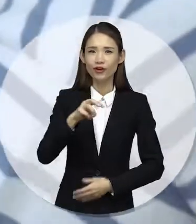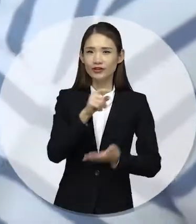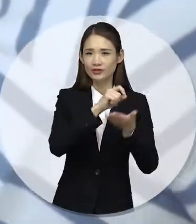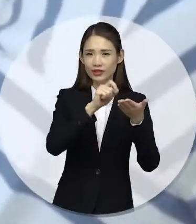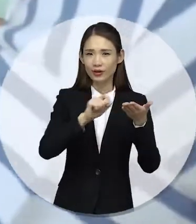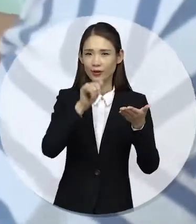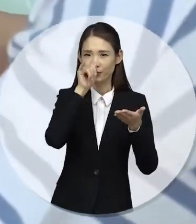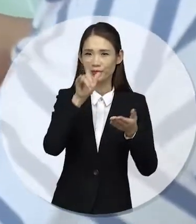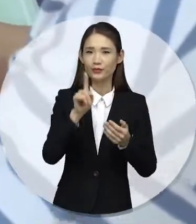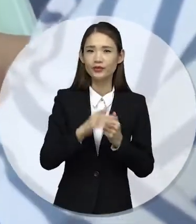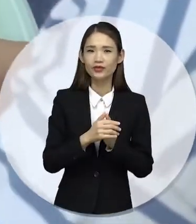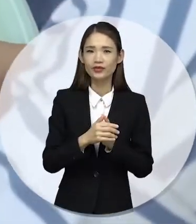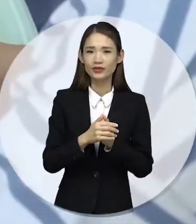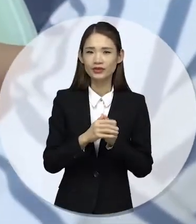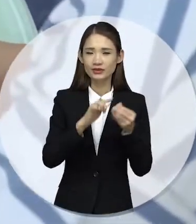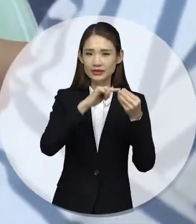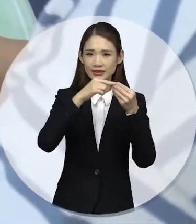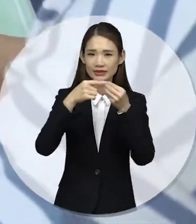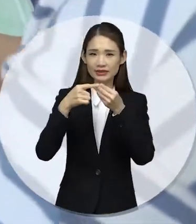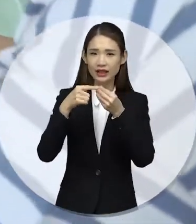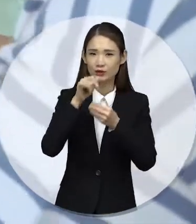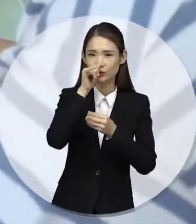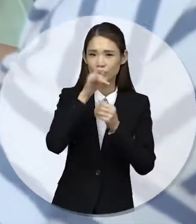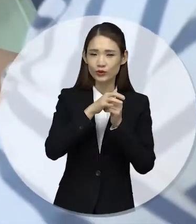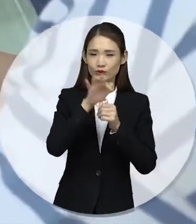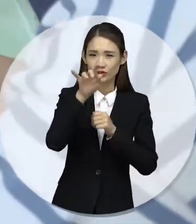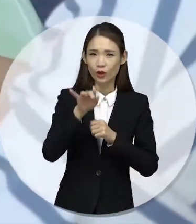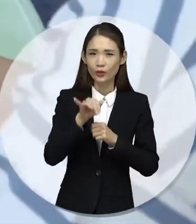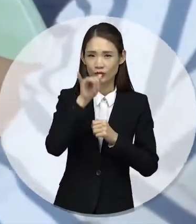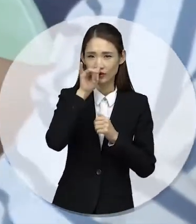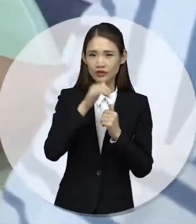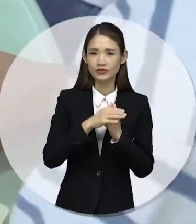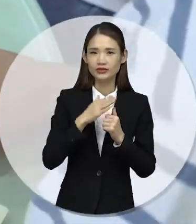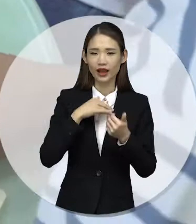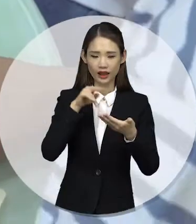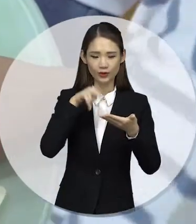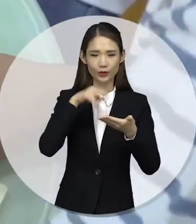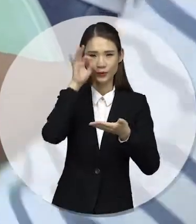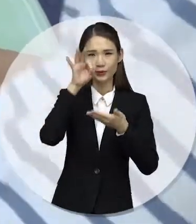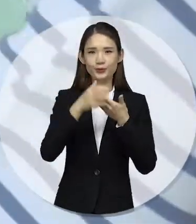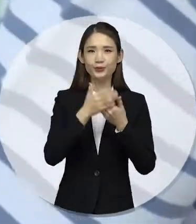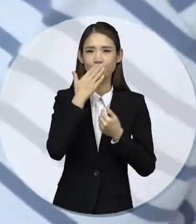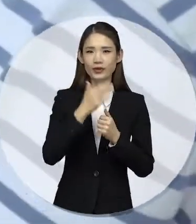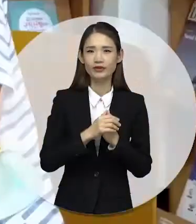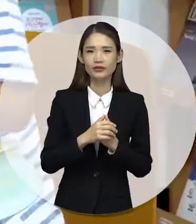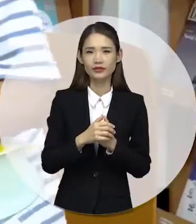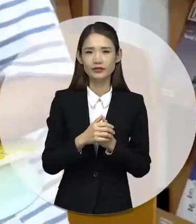김소희 : 여기에 잠깐만, 글자로도 쓰여 있고, 점자도 있어서 나도 볼 수가 있어. 김한솔 : 아 그래? 김소희 : 응. 그래서,